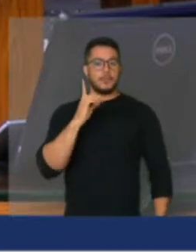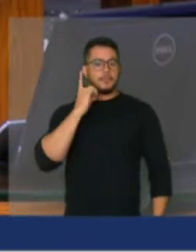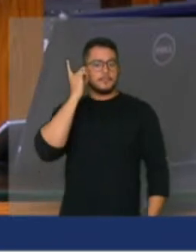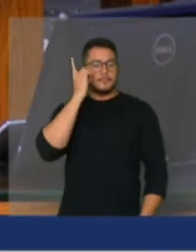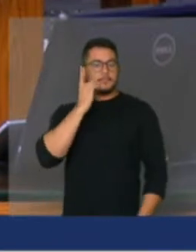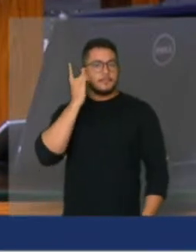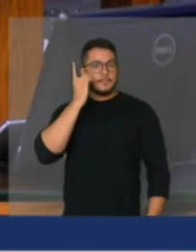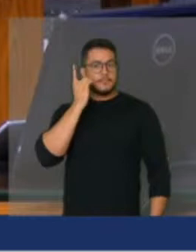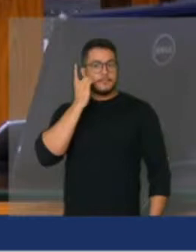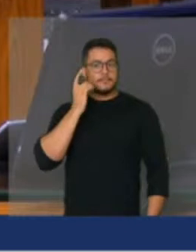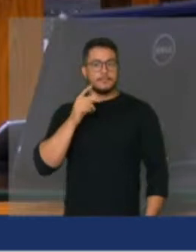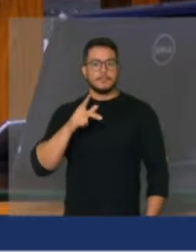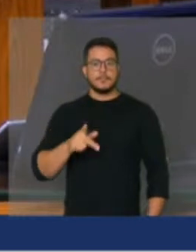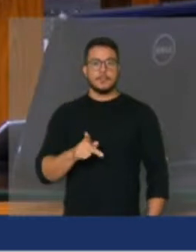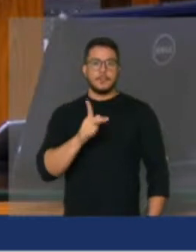PALAVRA AO DEPUTADO...